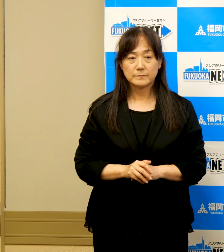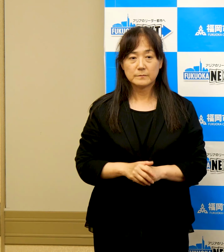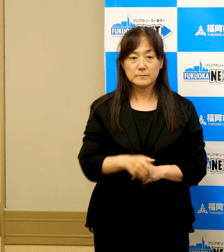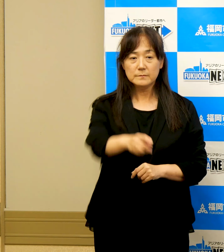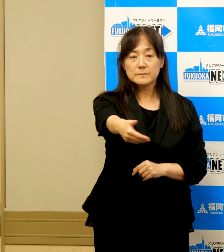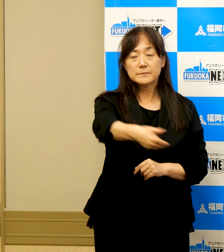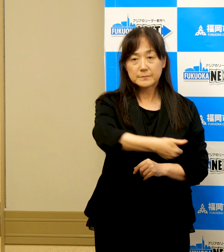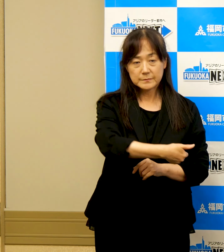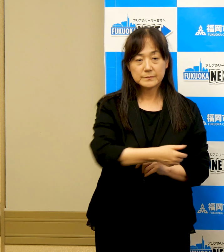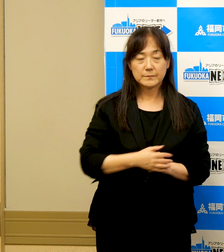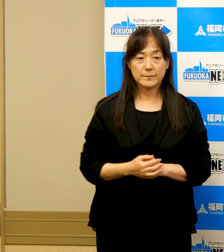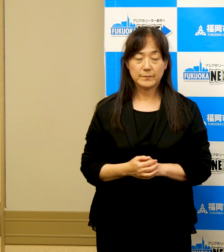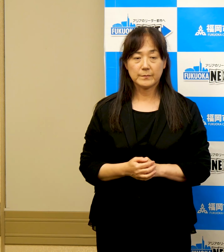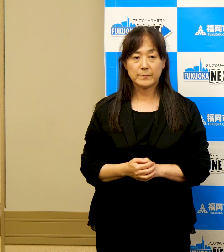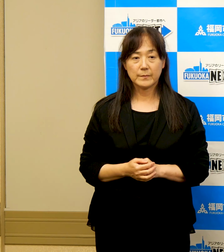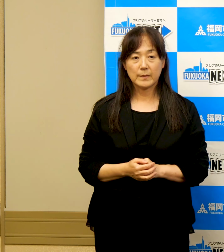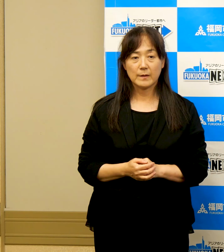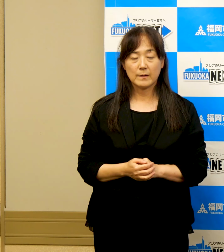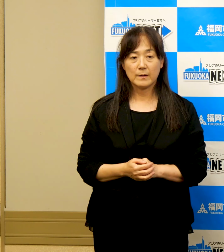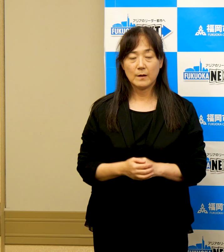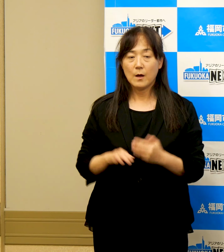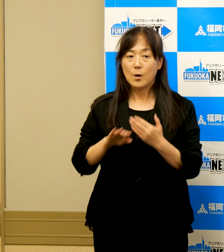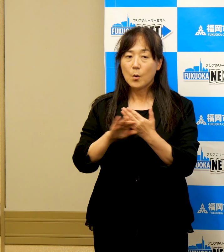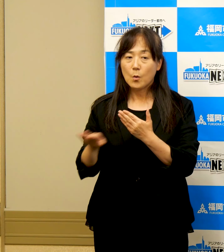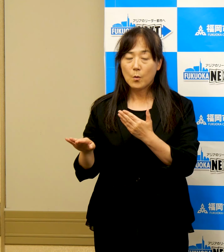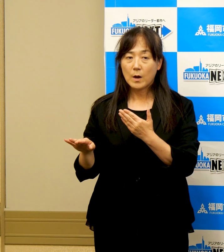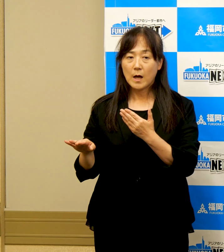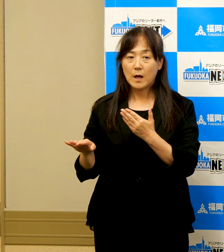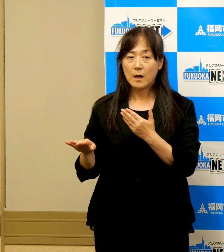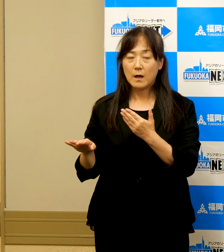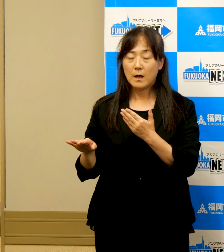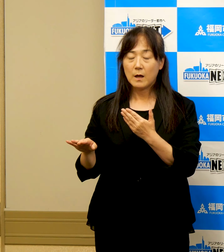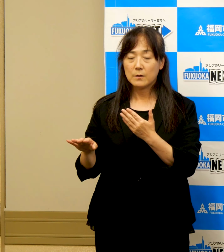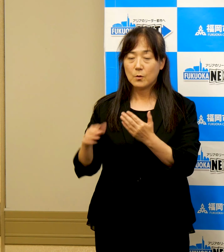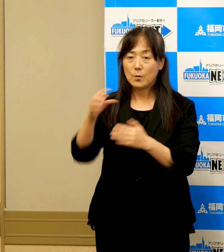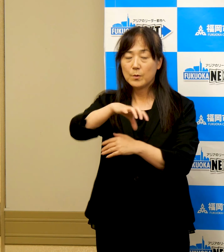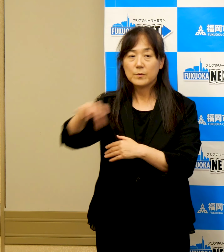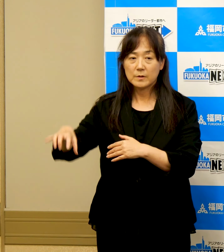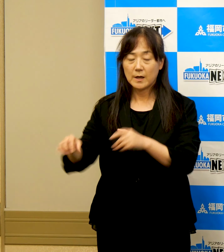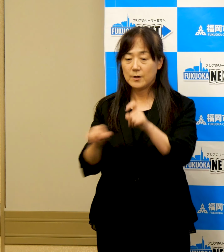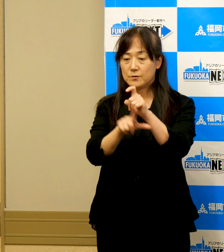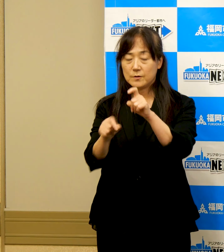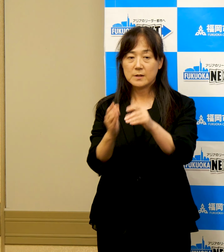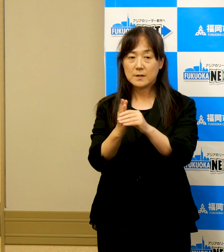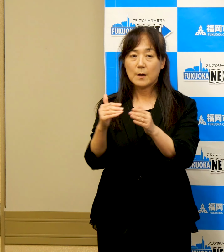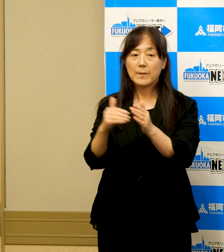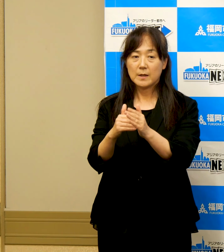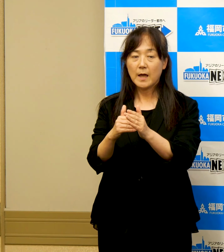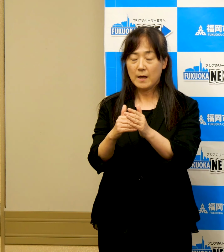(市長)はい どうぞ (記者)すみません RKBです ほかの場所の部分なんですけど 10月中旬まで埋まっているという話もありましたけど